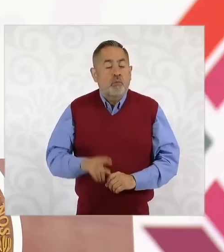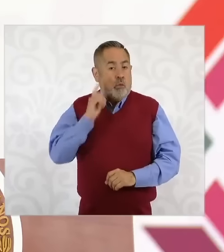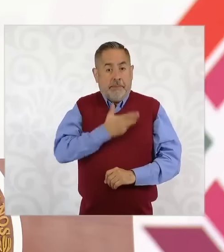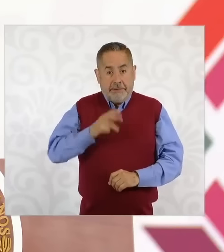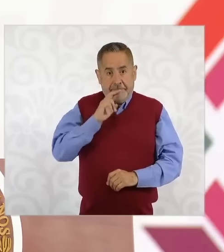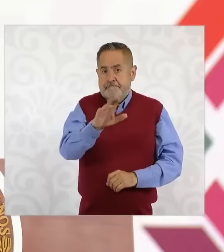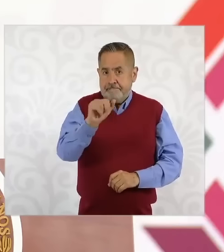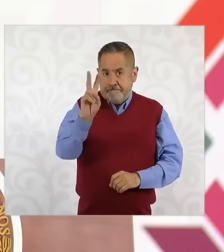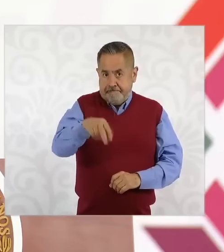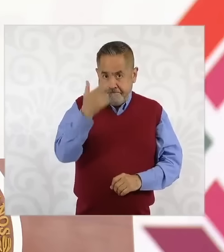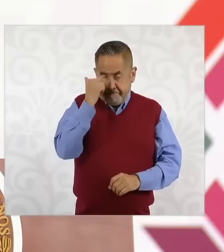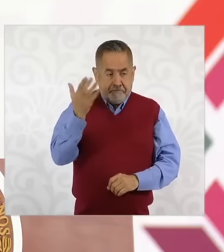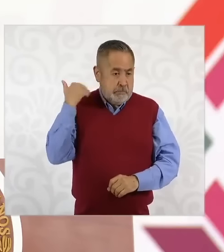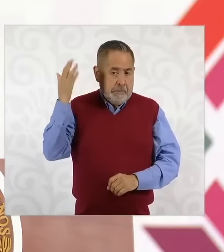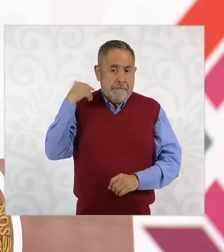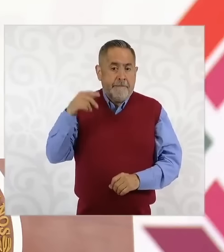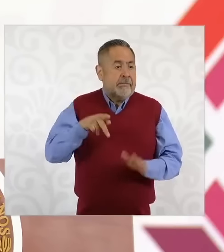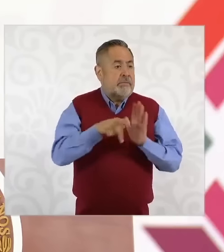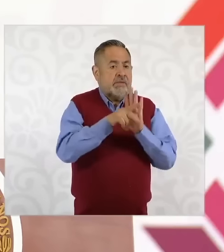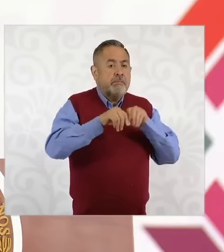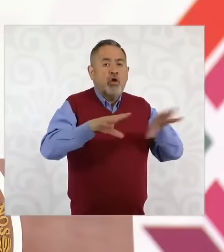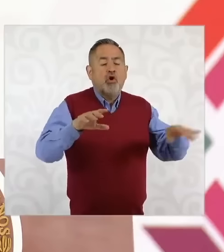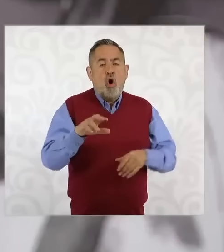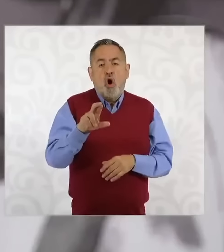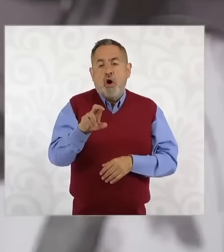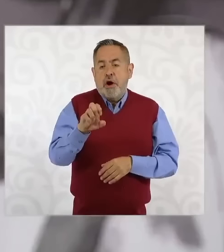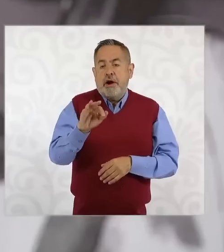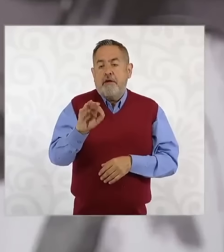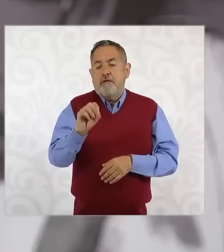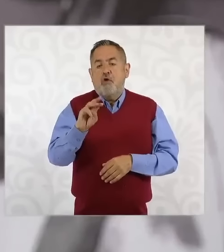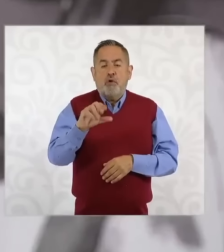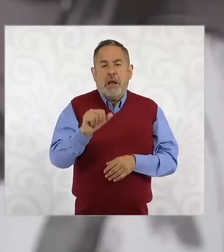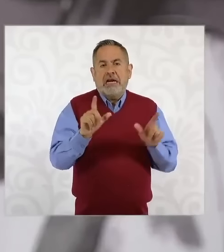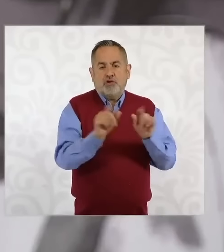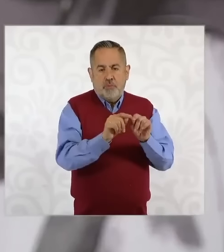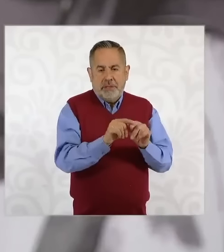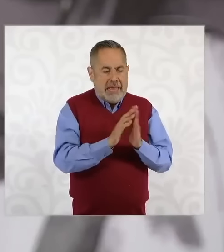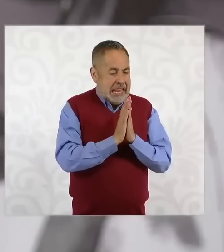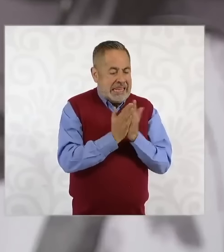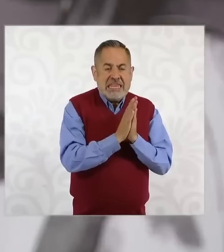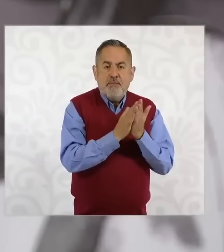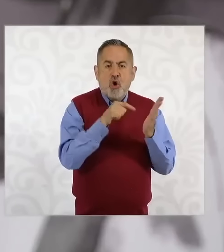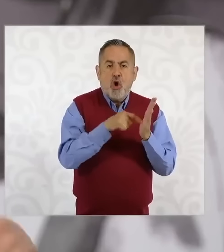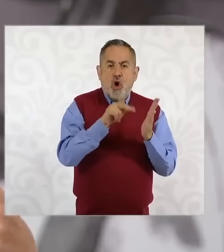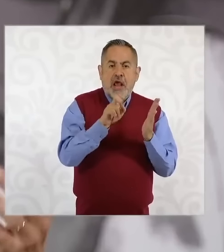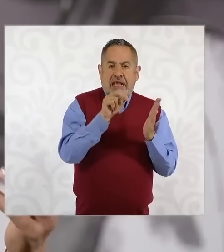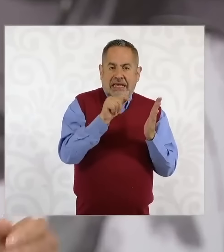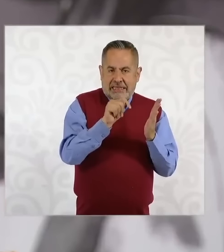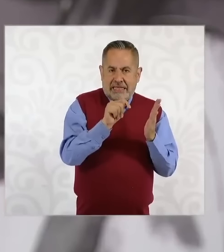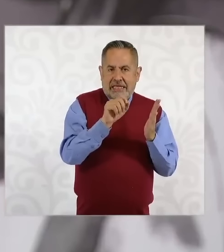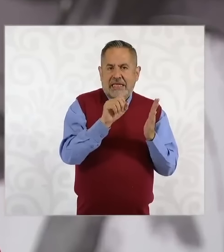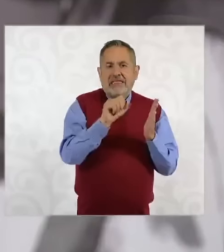en el periódico Reforma un resumen, según esto del libro de Ken Salazar, que todavía no está